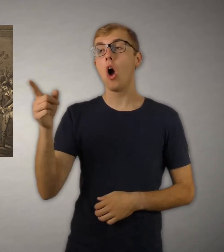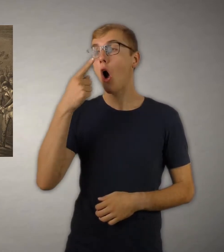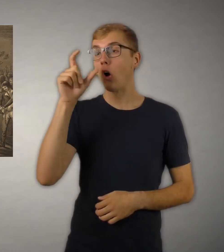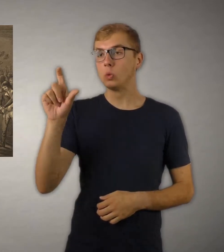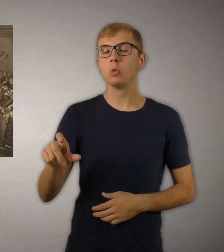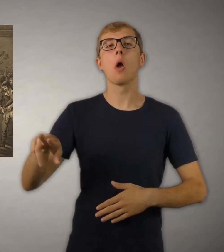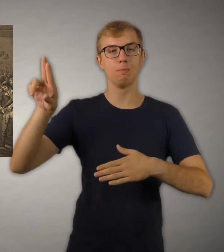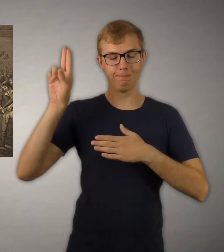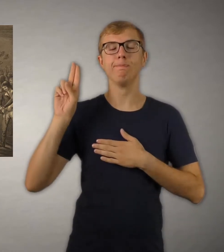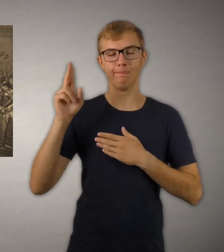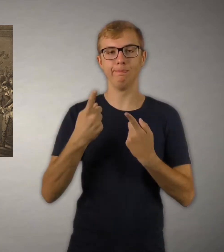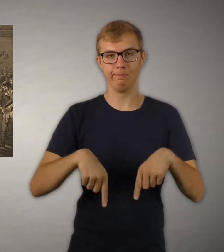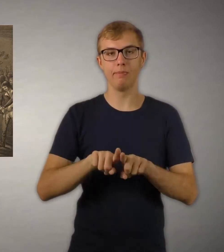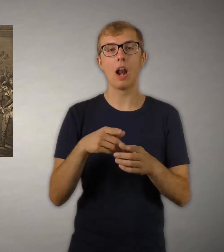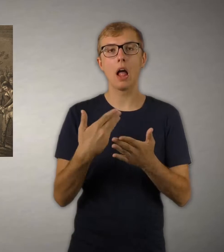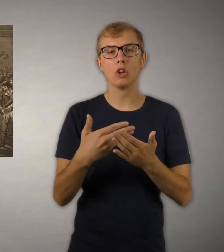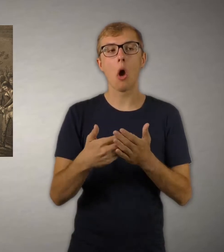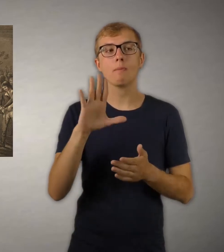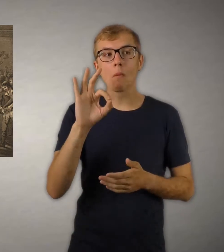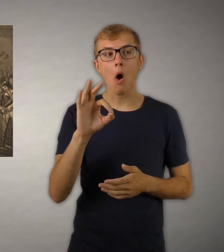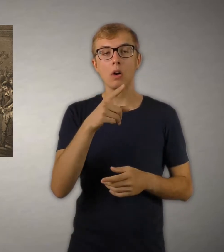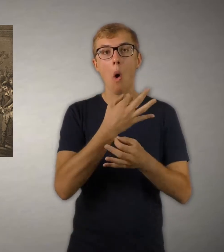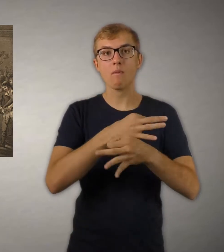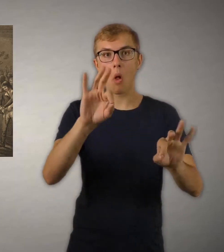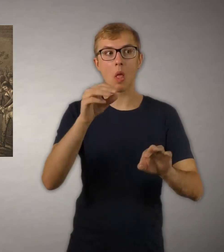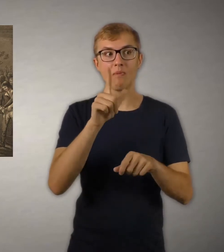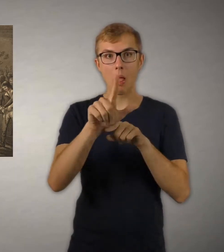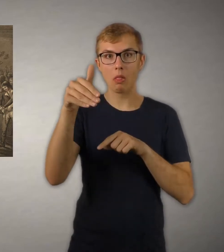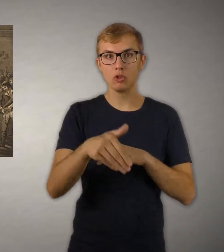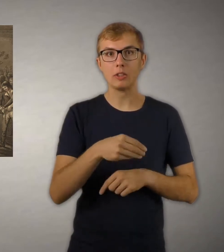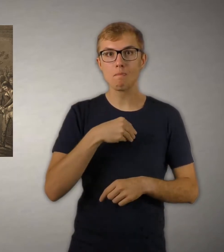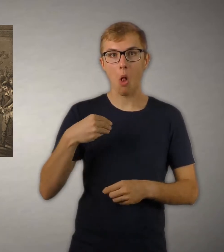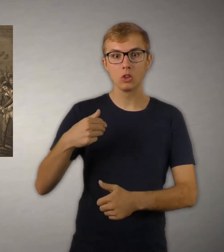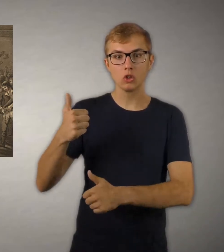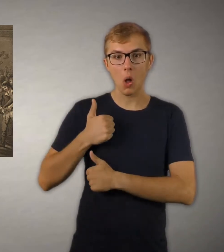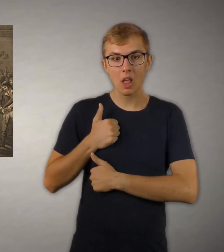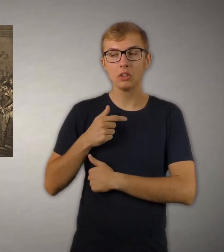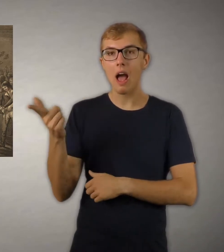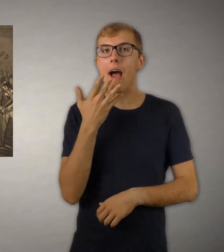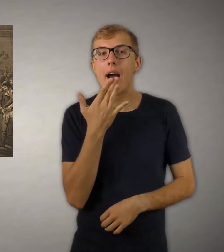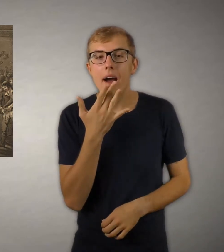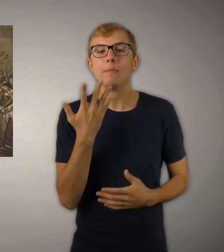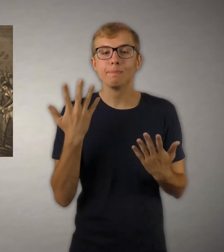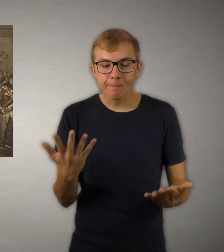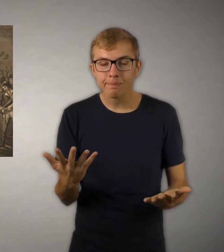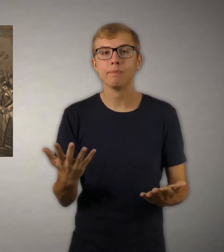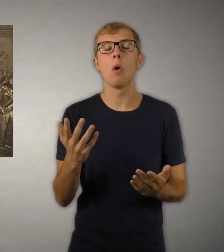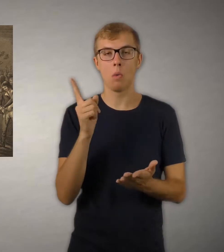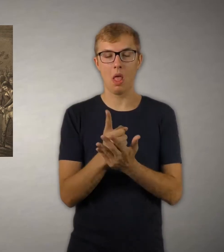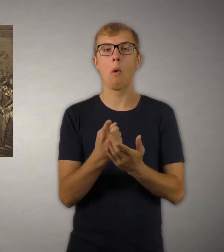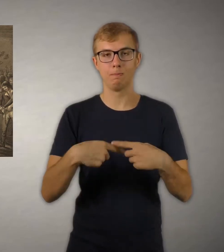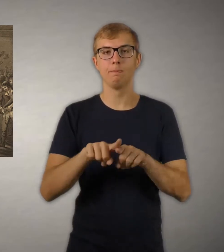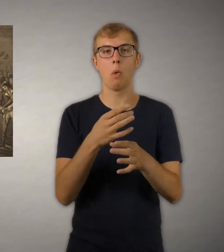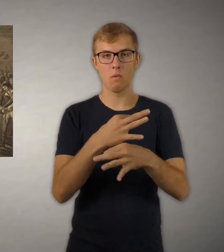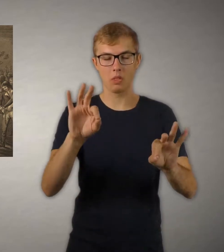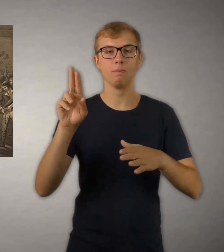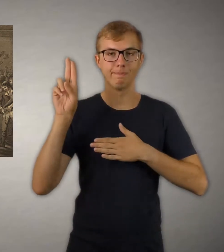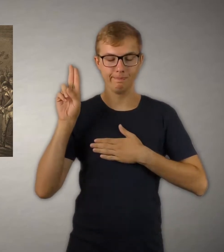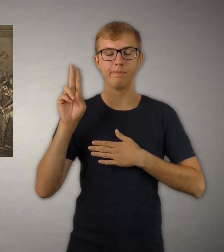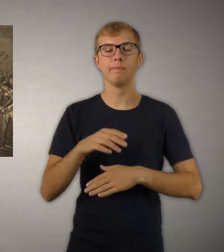Kościuszko złożył tą przysięgę, bo była to cena za uwolnienie 12 tysięcy innych polskich jeńców.